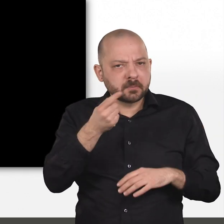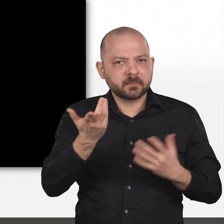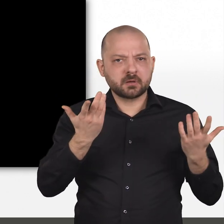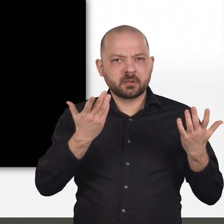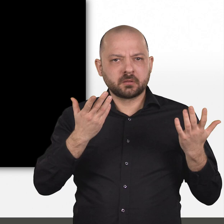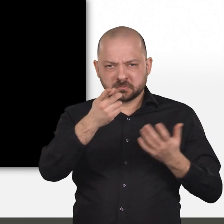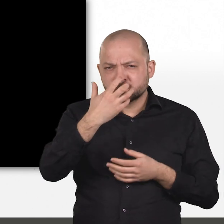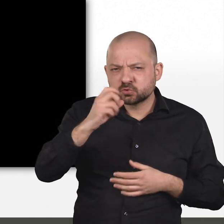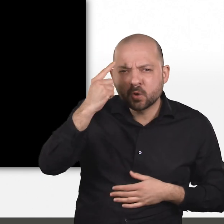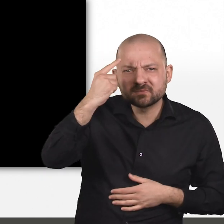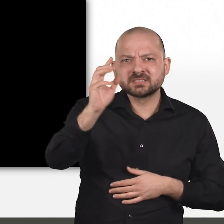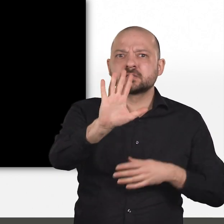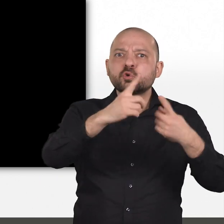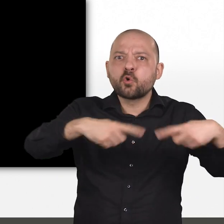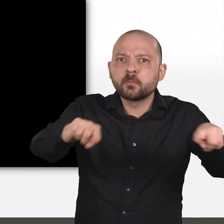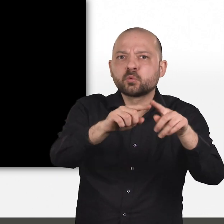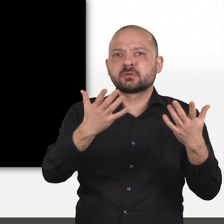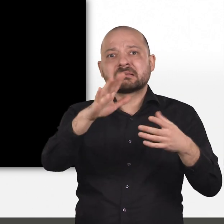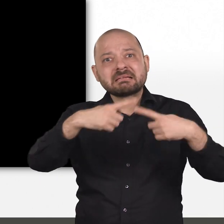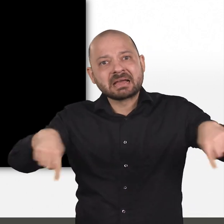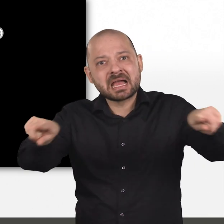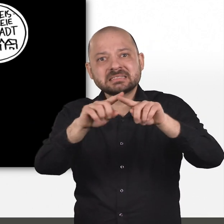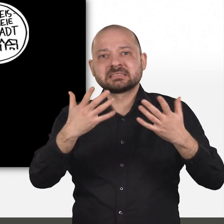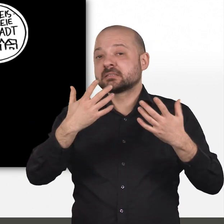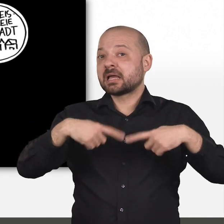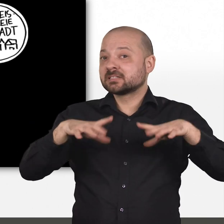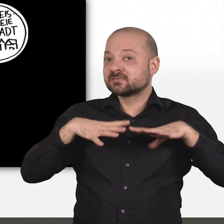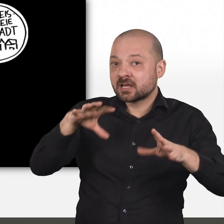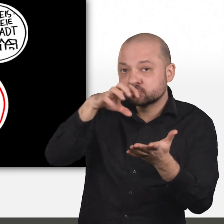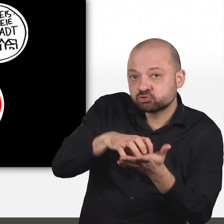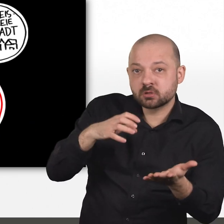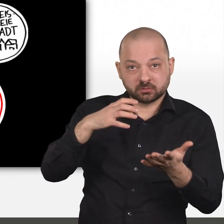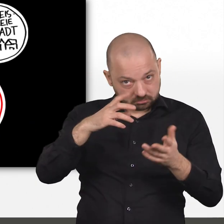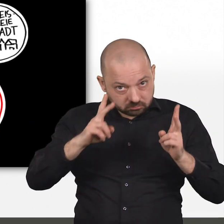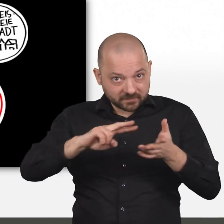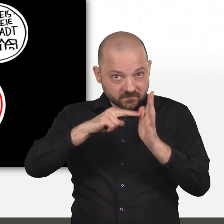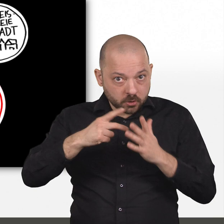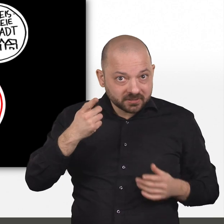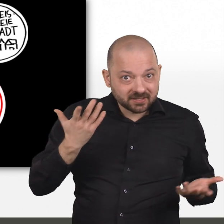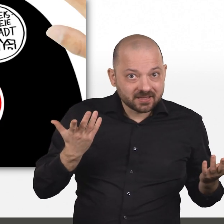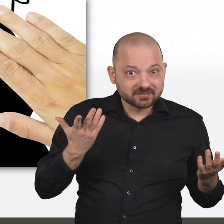Wollen auch Sie wissen, ob Ihre Kommune, Ihr Kreis oder Ihre kreisfreie Stadt für den Ernstfall vorbereitet ist?